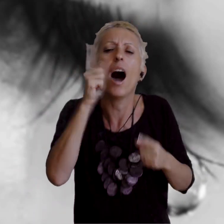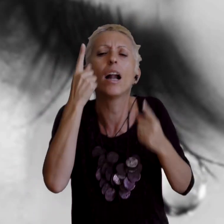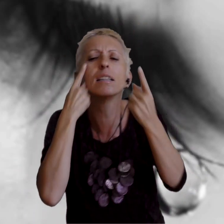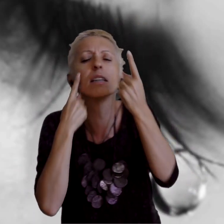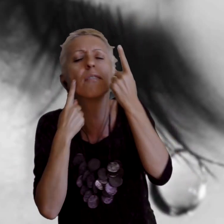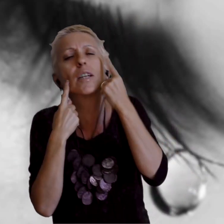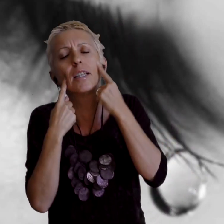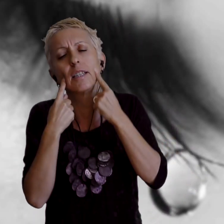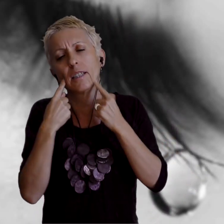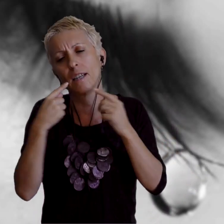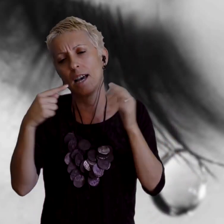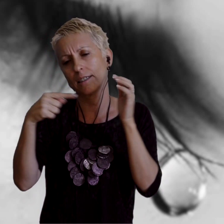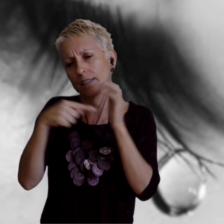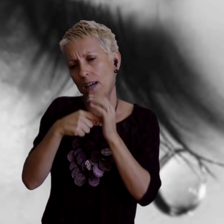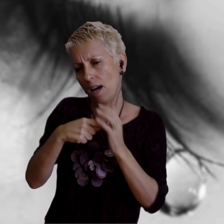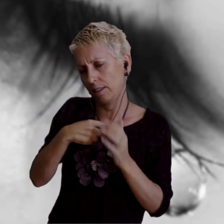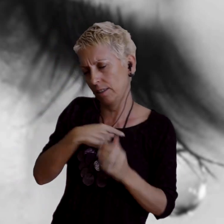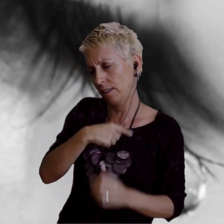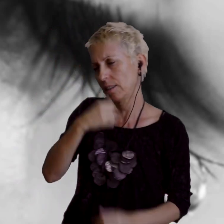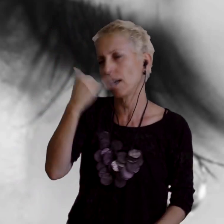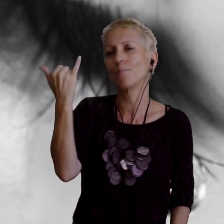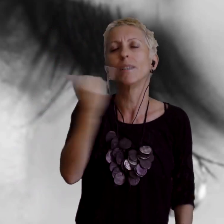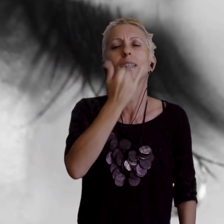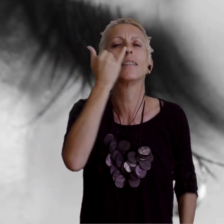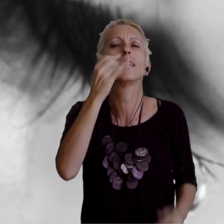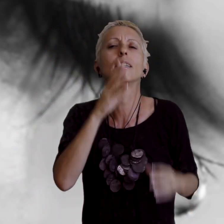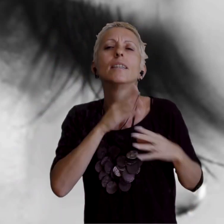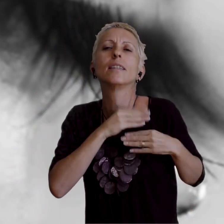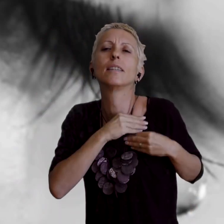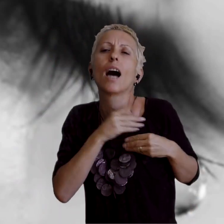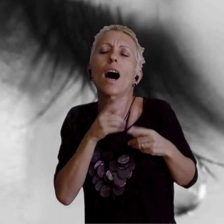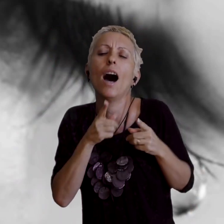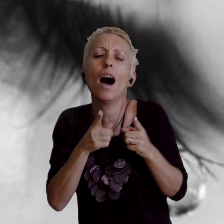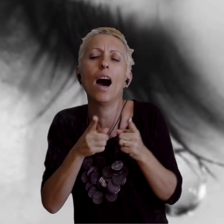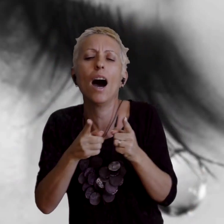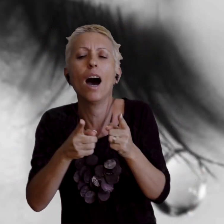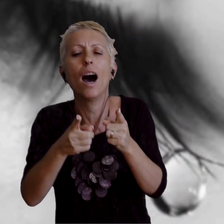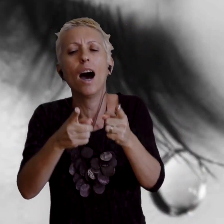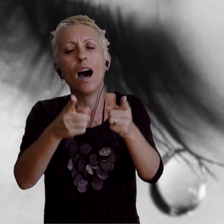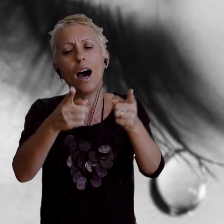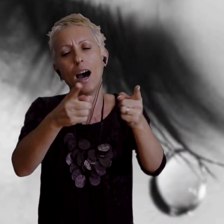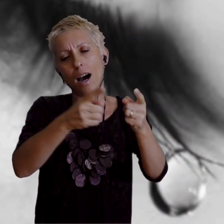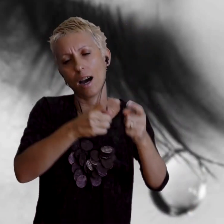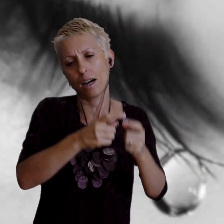אל תבכי כי אני תמיד איתך